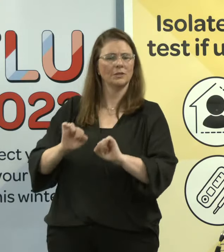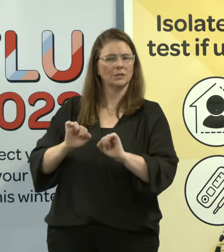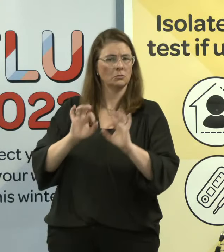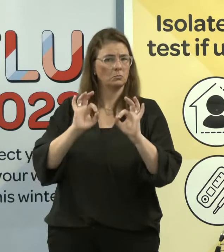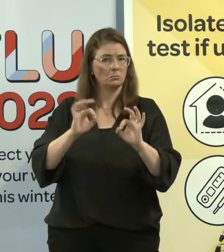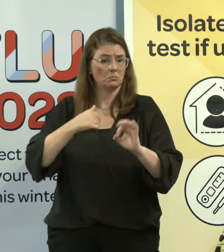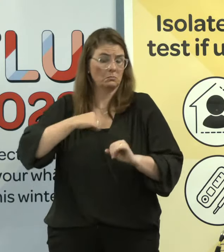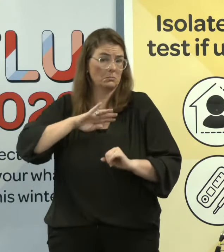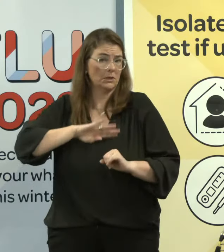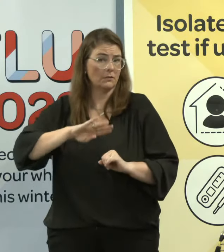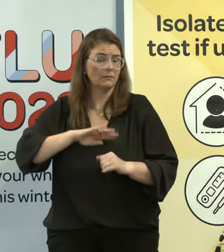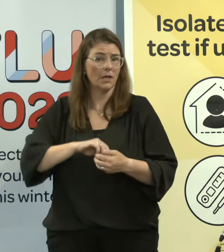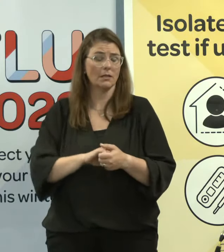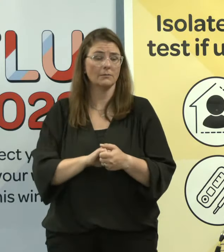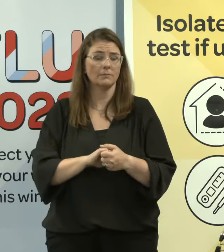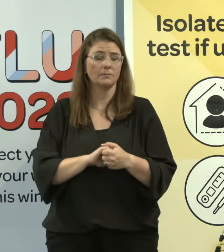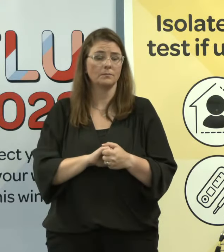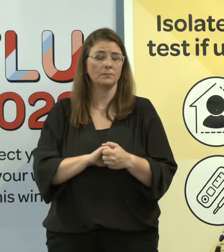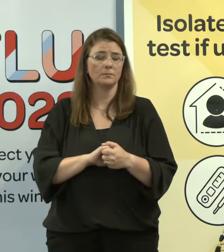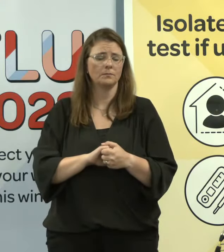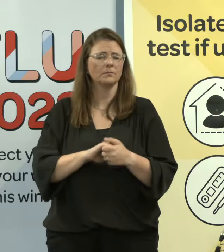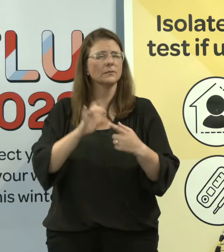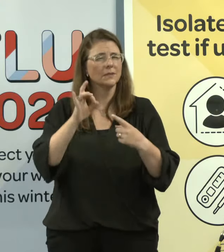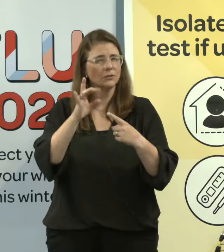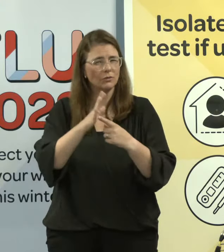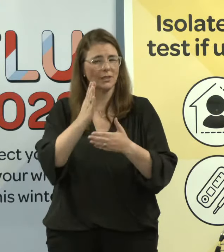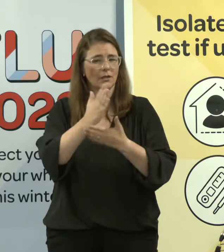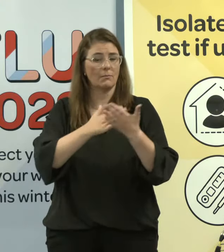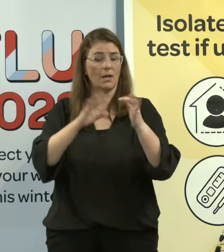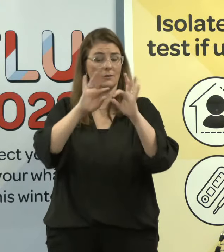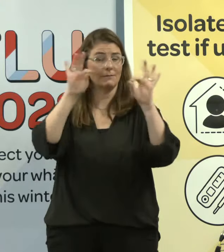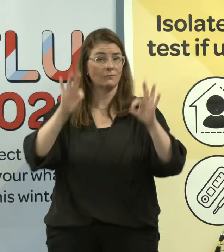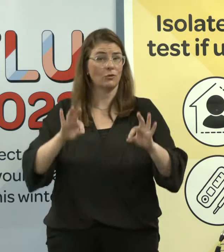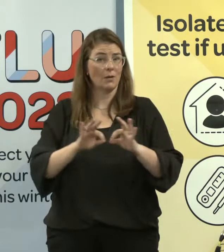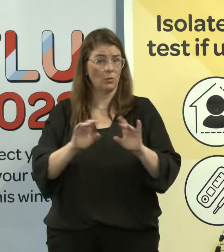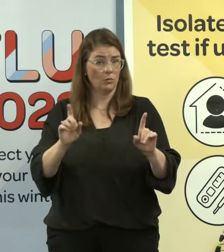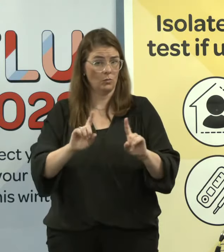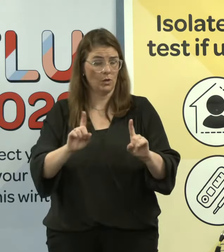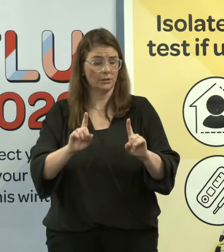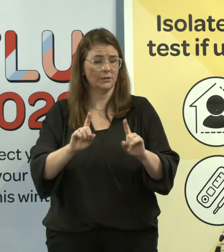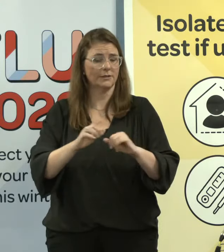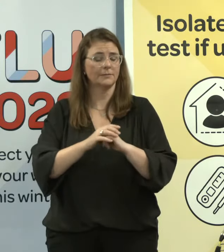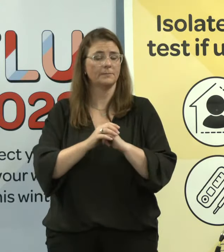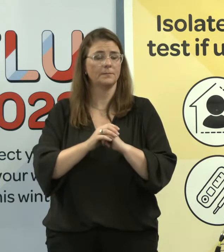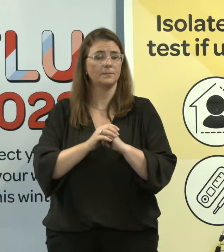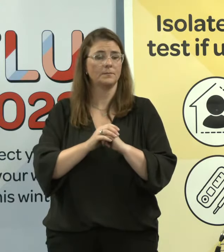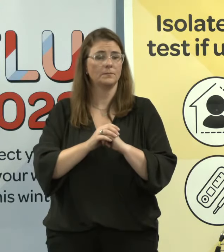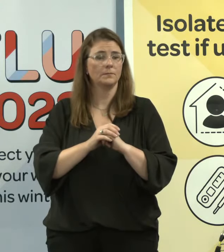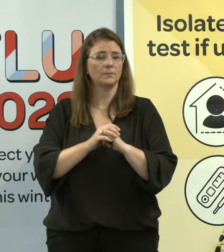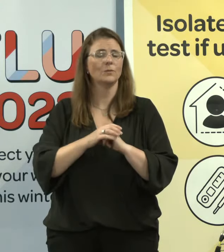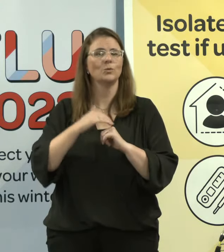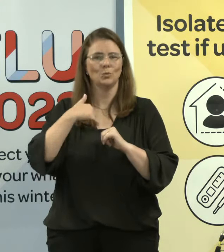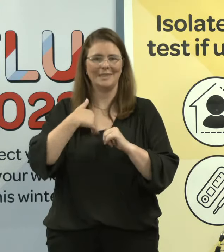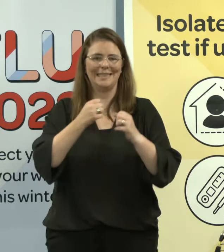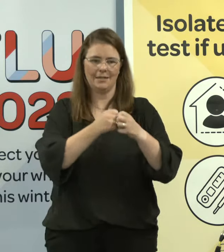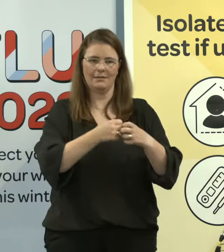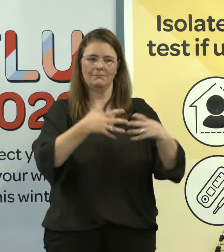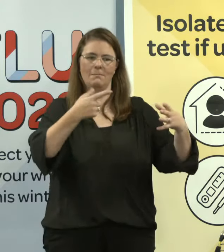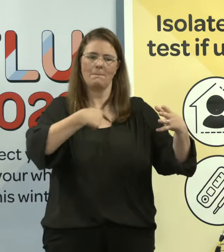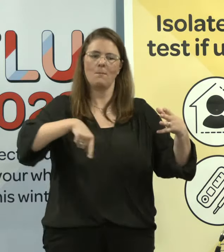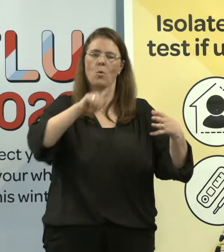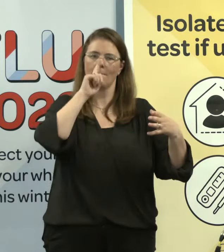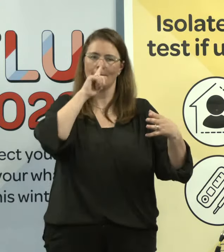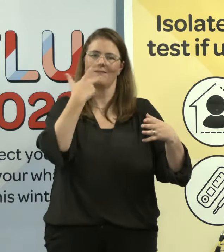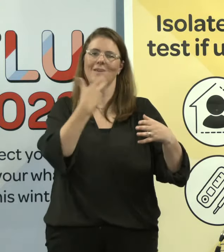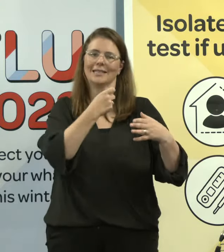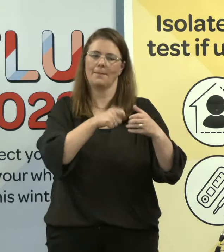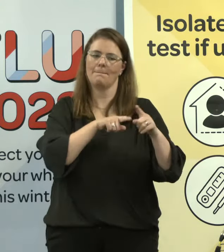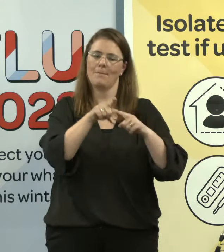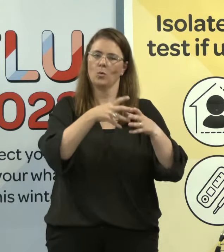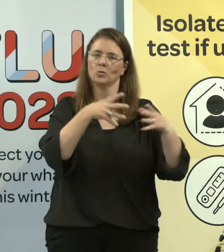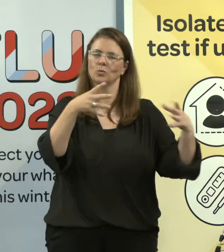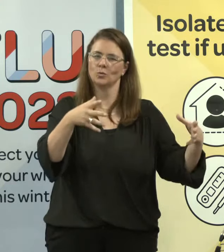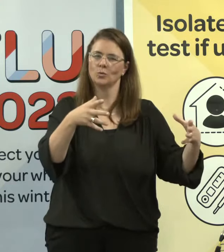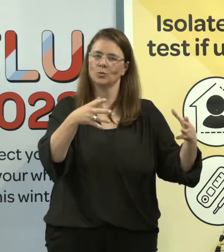whakaratohia e te angamahi tera